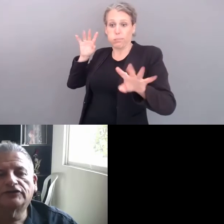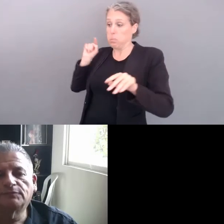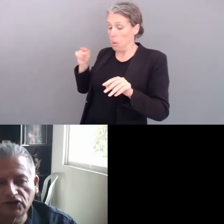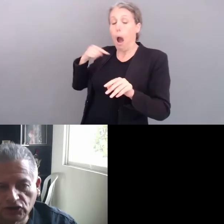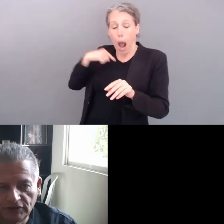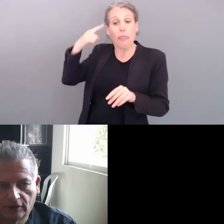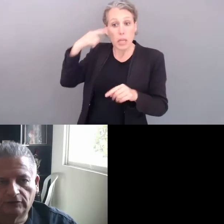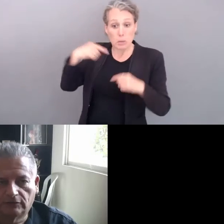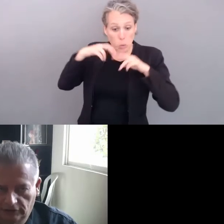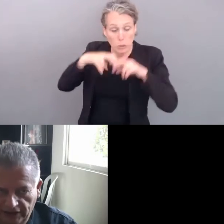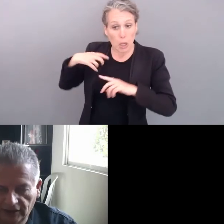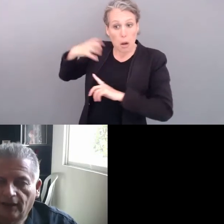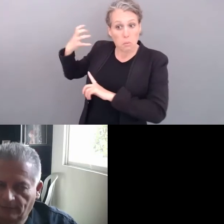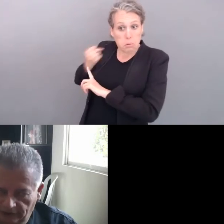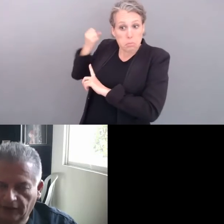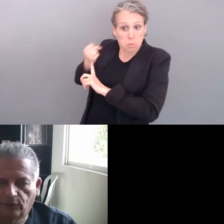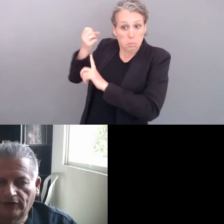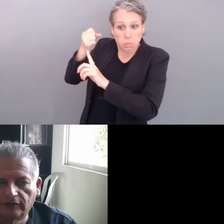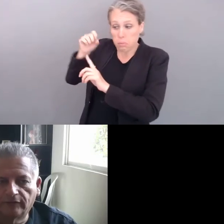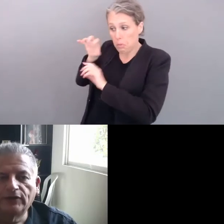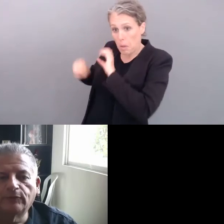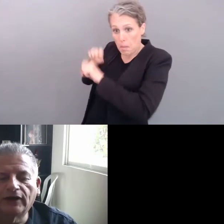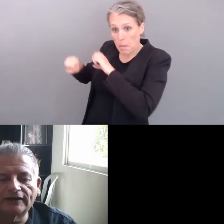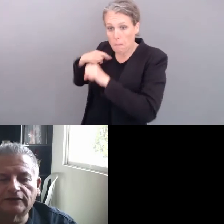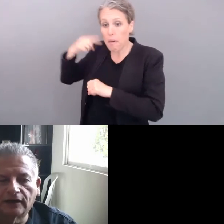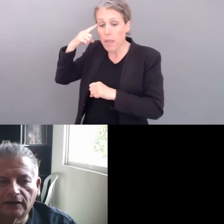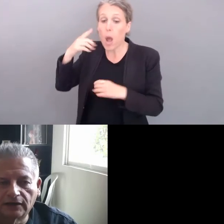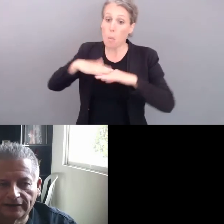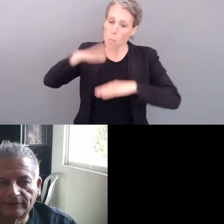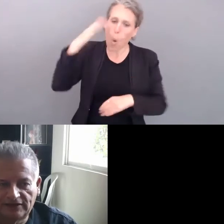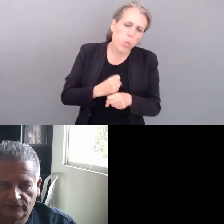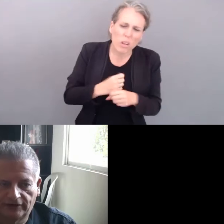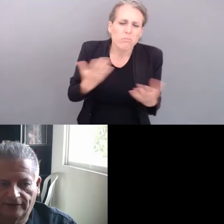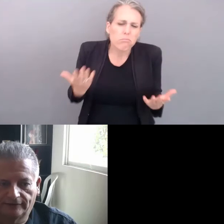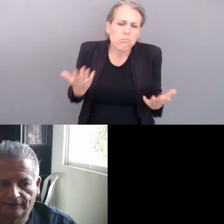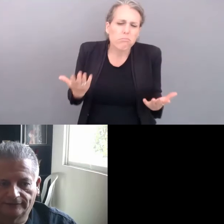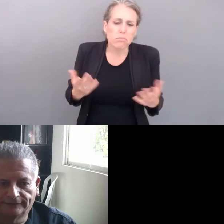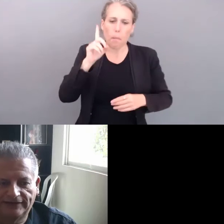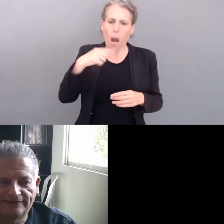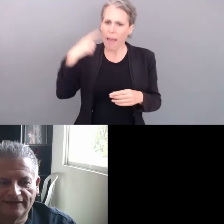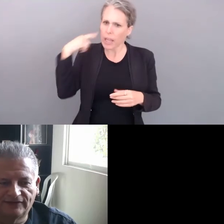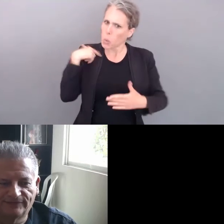podríamos obtener nuevos hallazgos, nuevas opiniones de personas que comúnmente no son contactadas y creo los conseguimos, y quizás aún queda mucho por hacer, pero ahora tenemos un avance